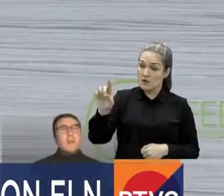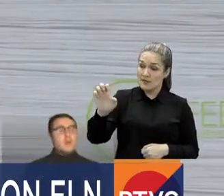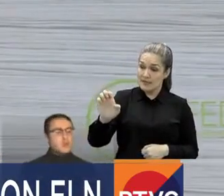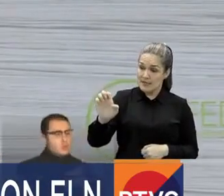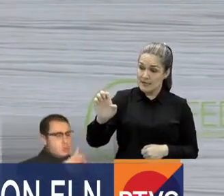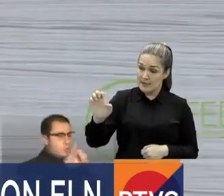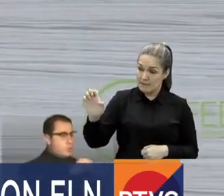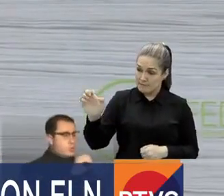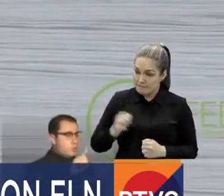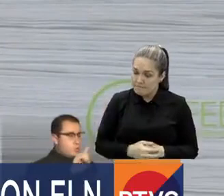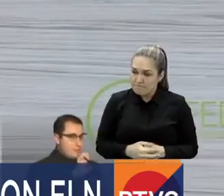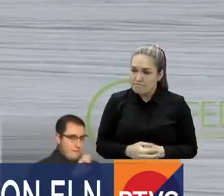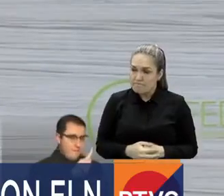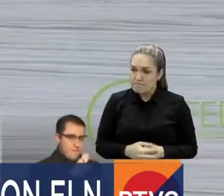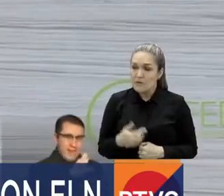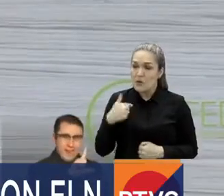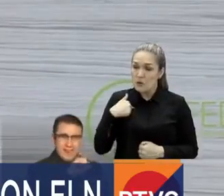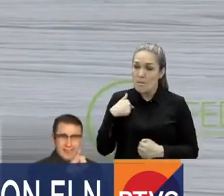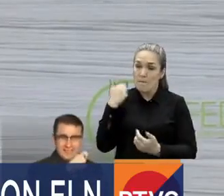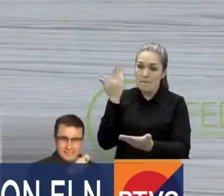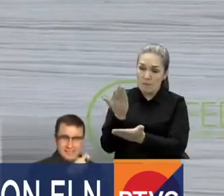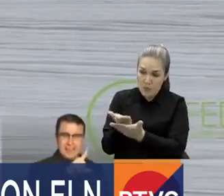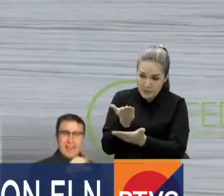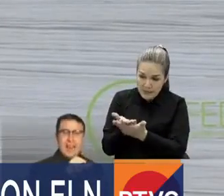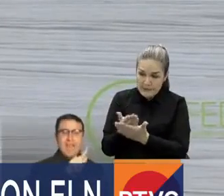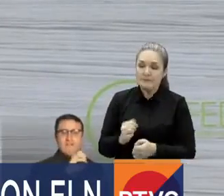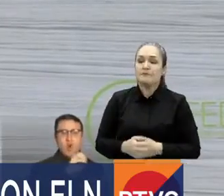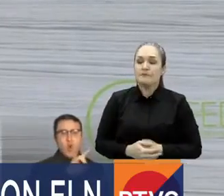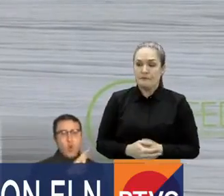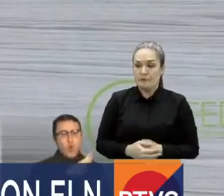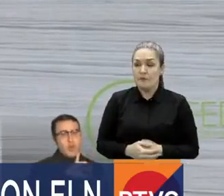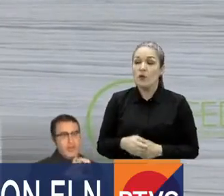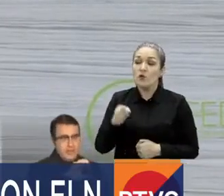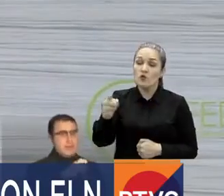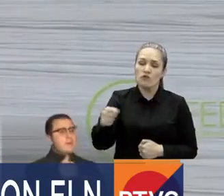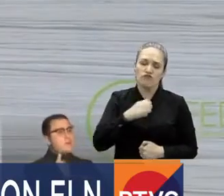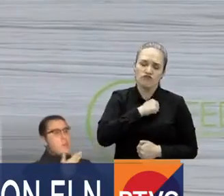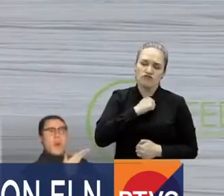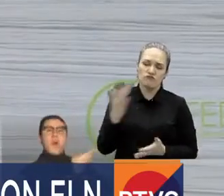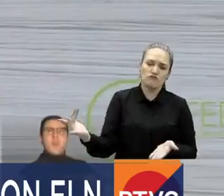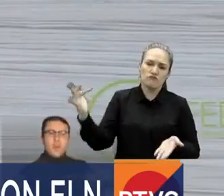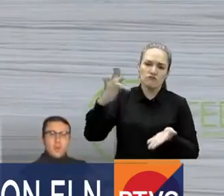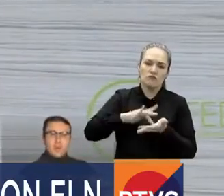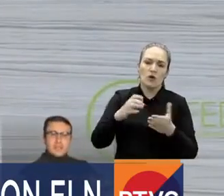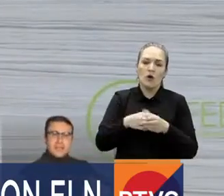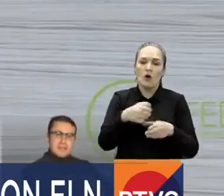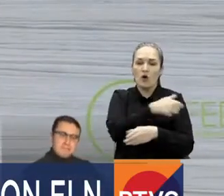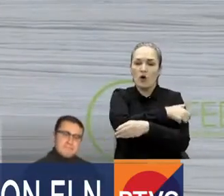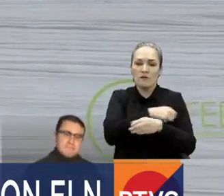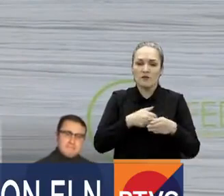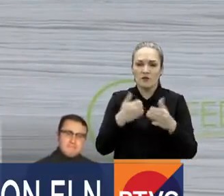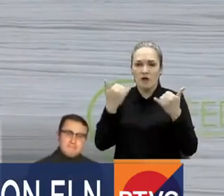EL EQUIPO NEGOCIADOR EL